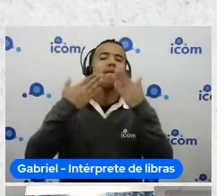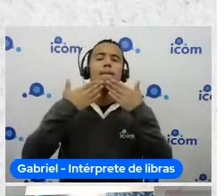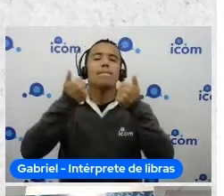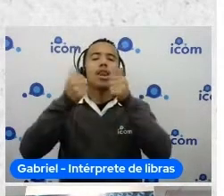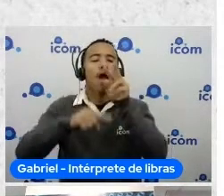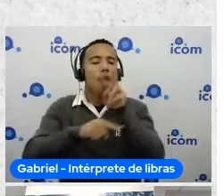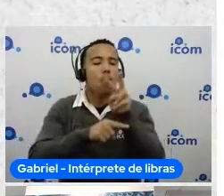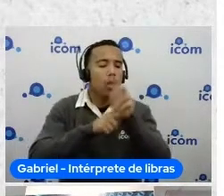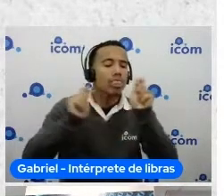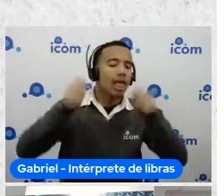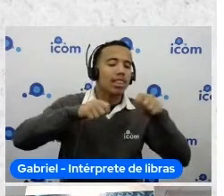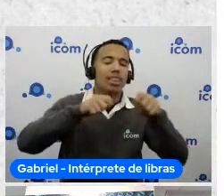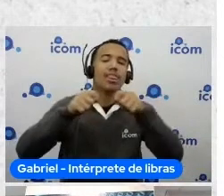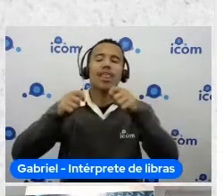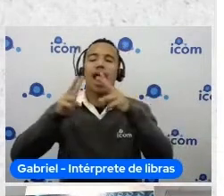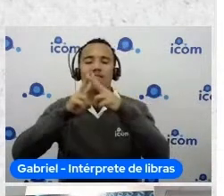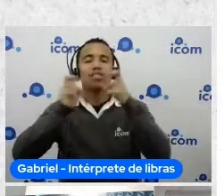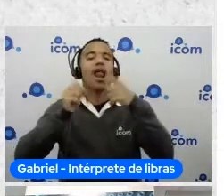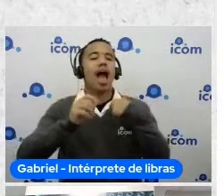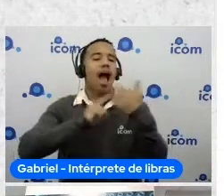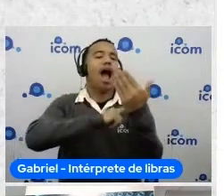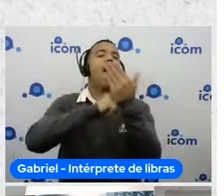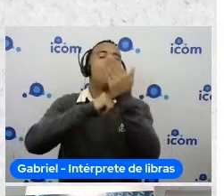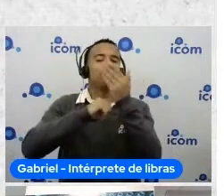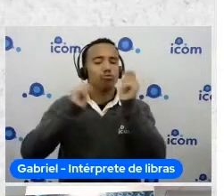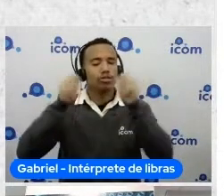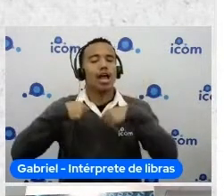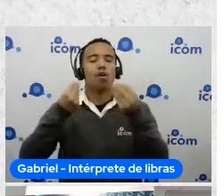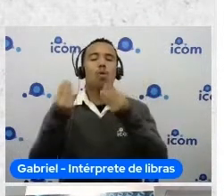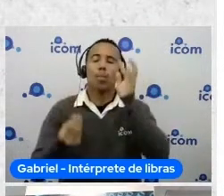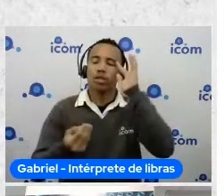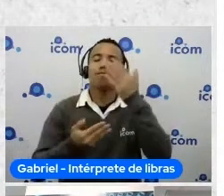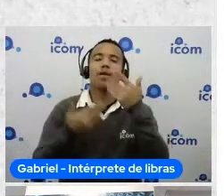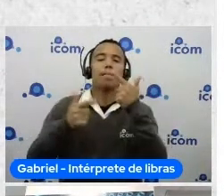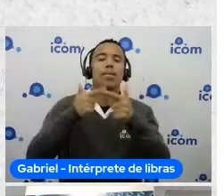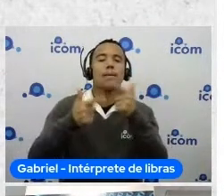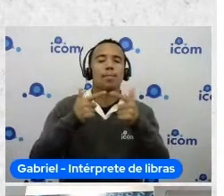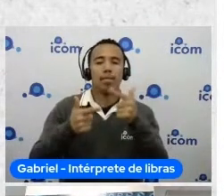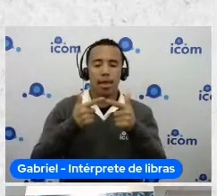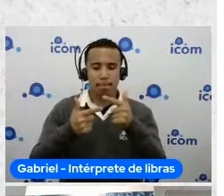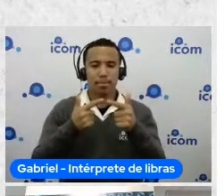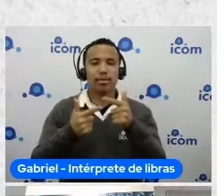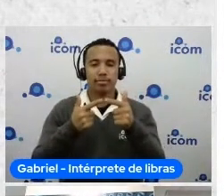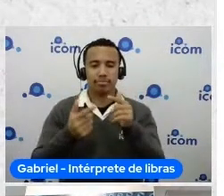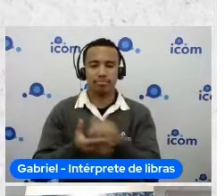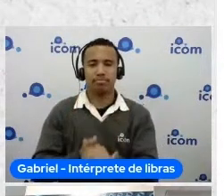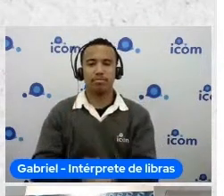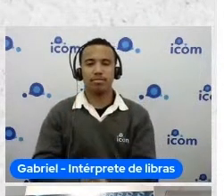rolamentos, e também dos demais componentes da prensa. No espectro de envelope de aceleração,